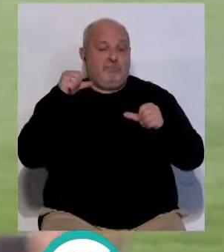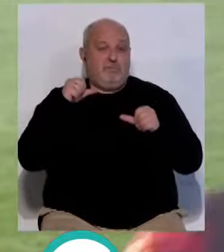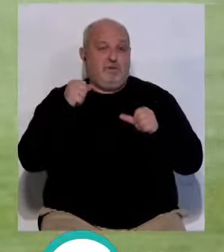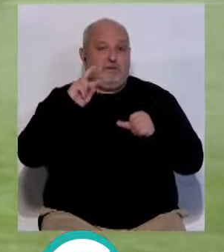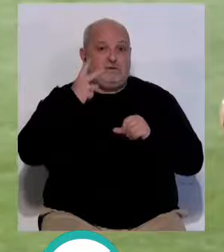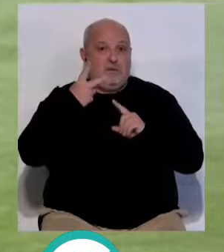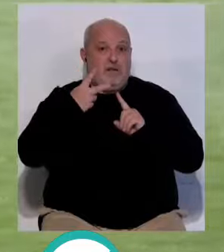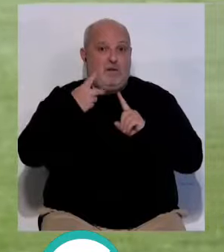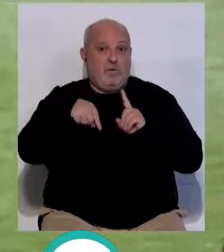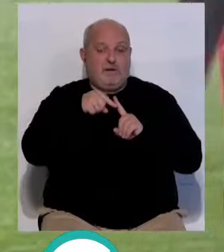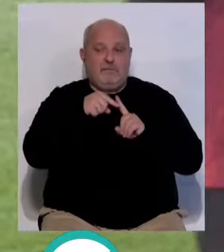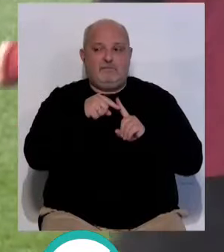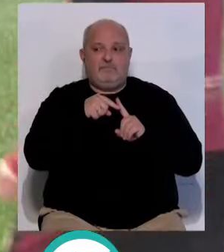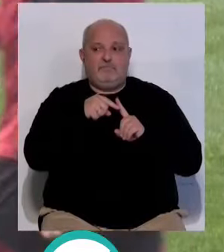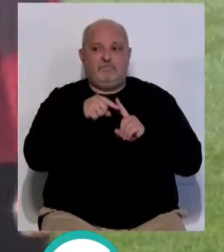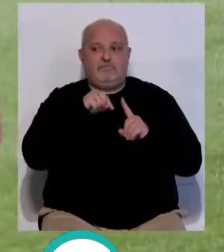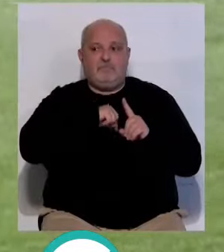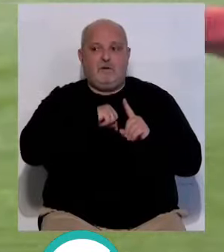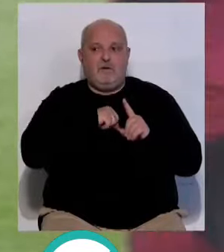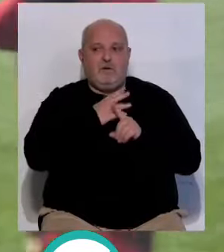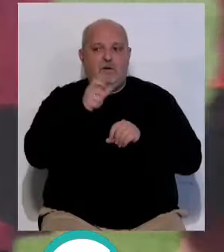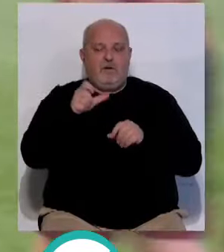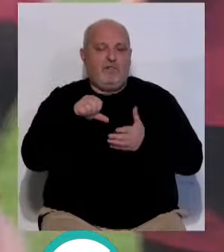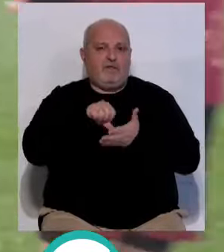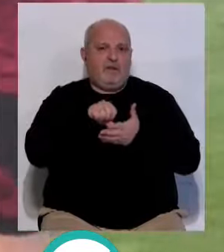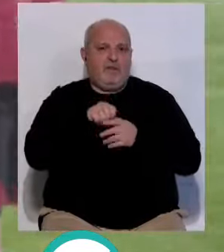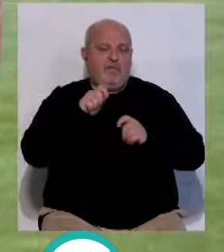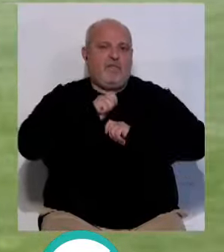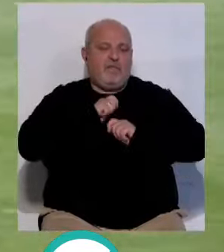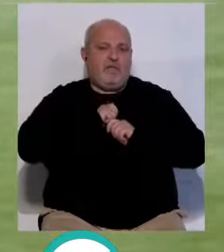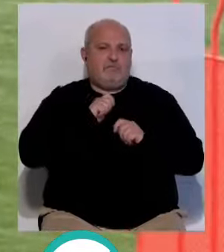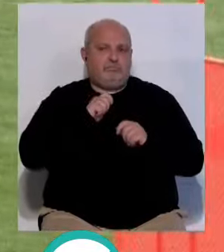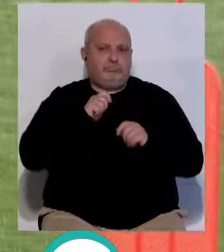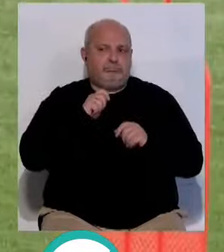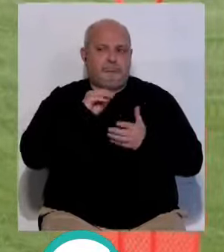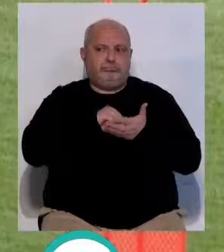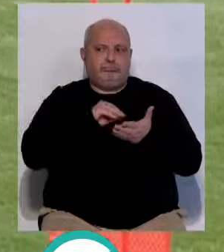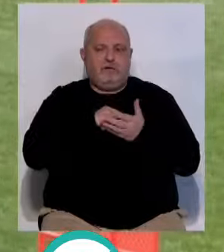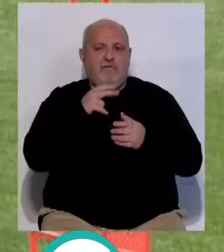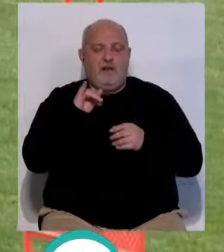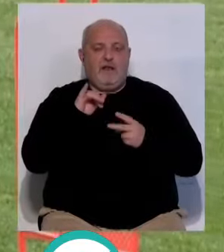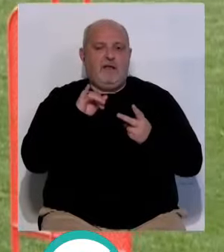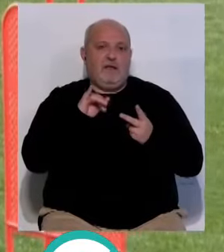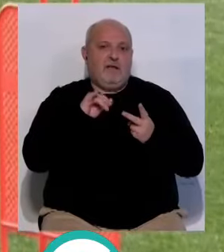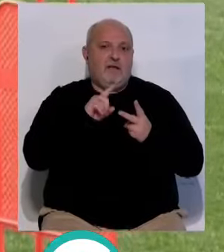vuelta pues tenemos un pedazo de Central que nos va a dar regularidad junto a fali y alguien